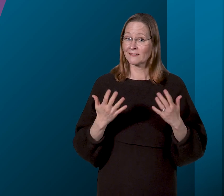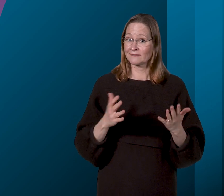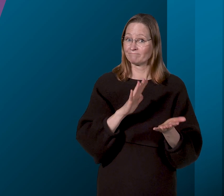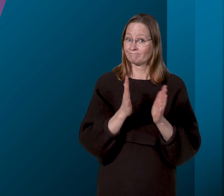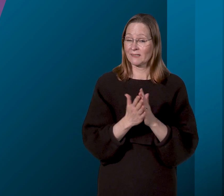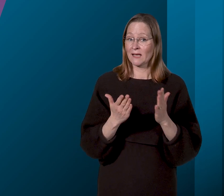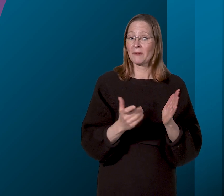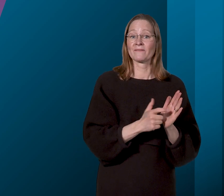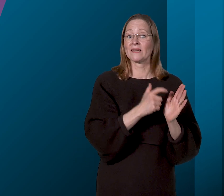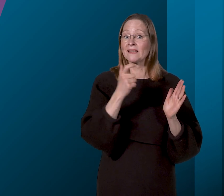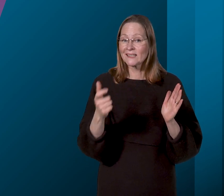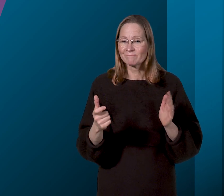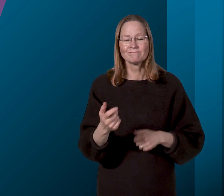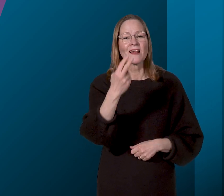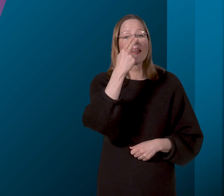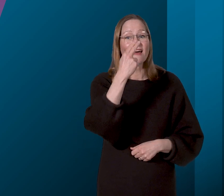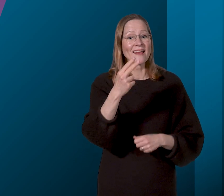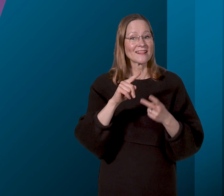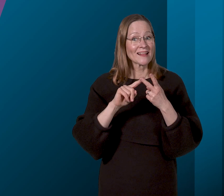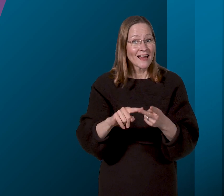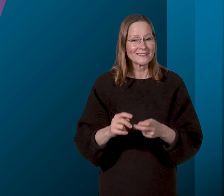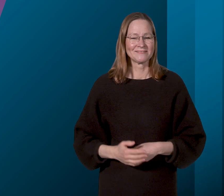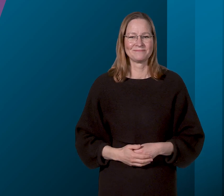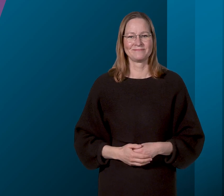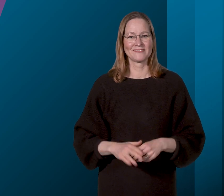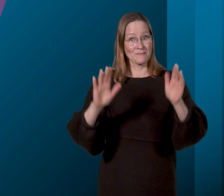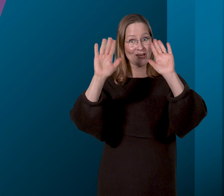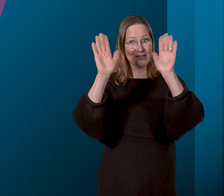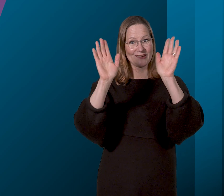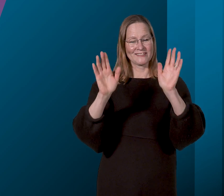Tässä kaikki tältä viikolta. Nähdään taas, moi moi!